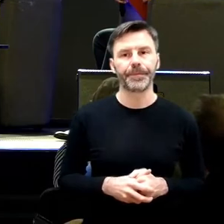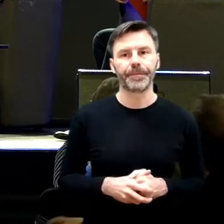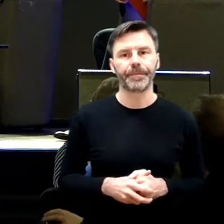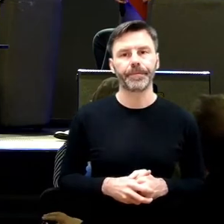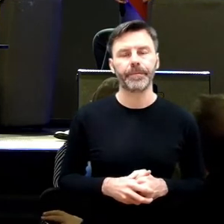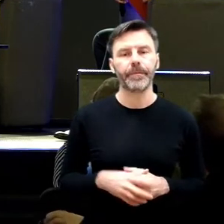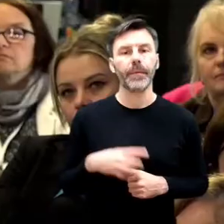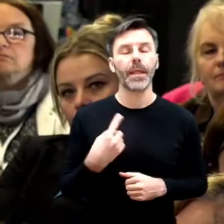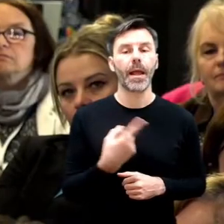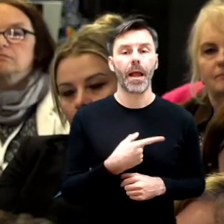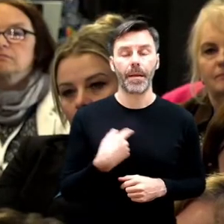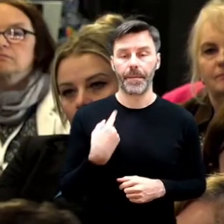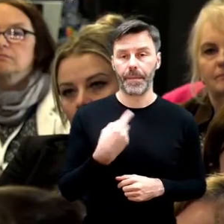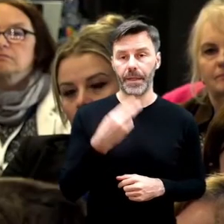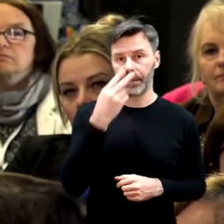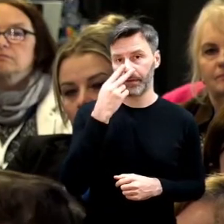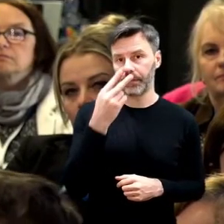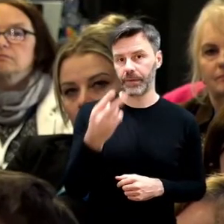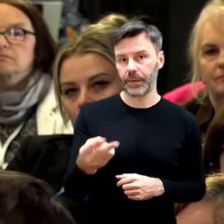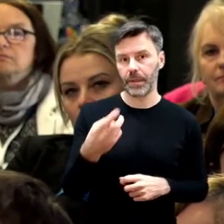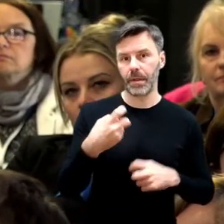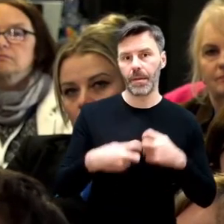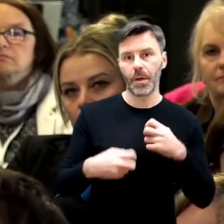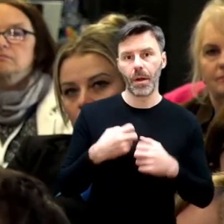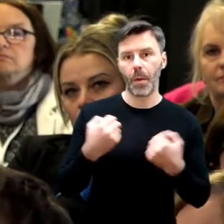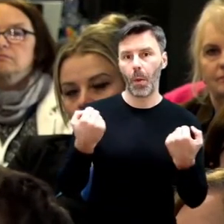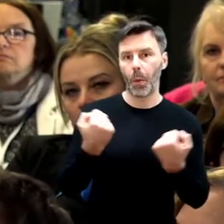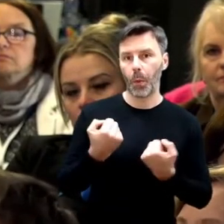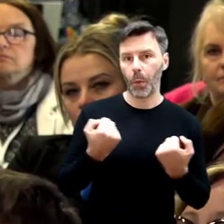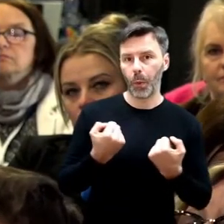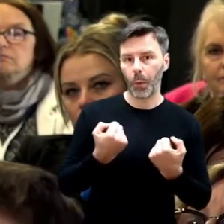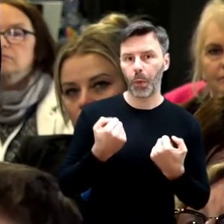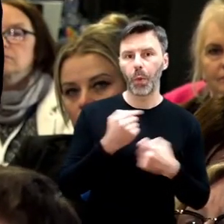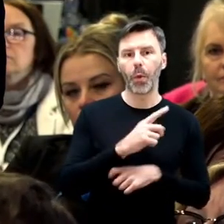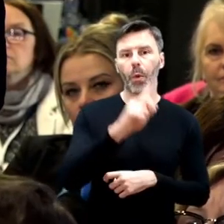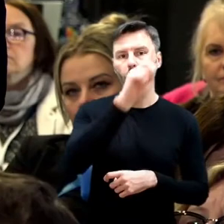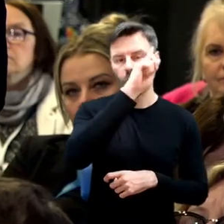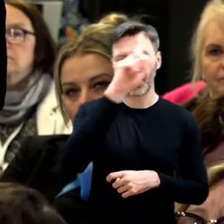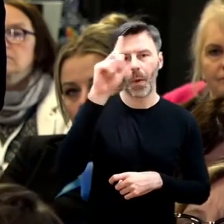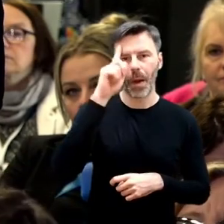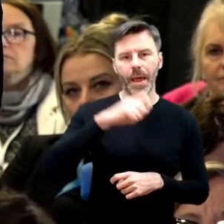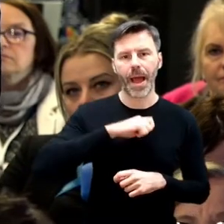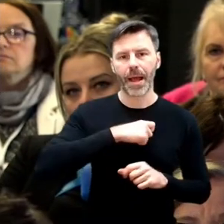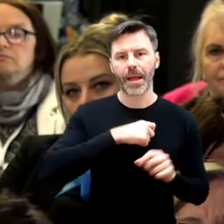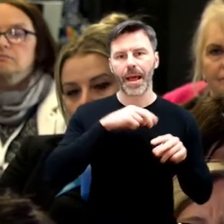zarówno w kontekście tego, jakby społeczna agencja najmu miała być prowadzona przez spółkę komunalną,